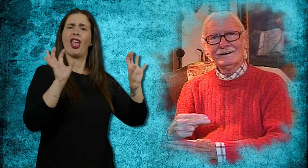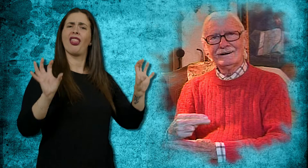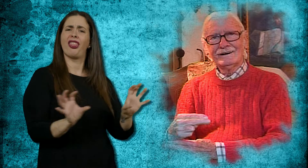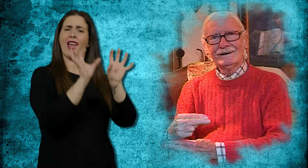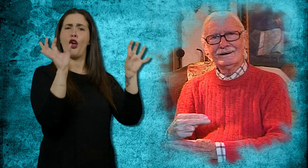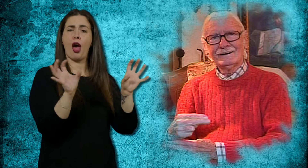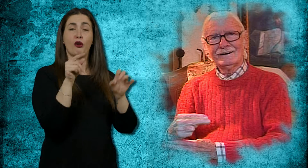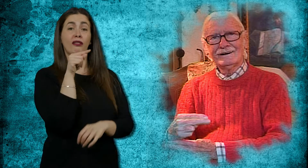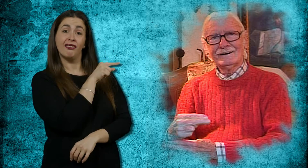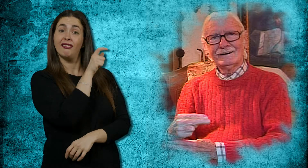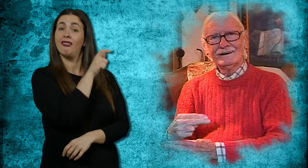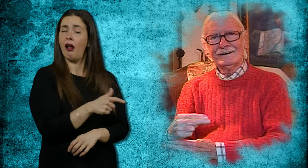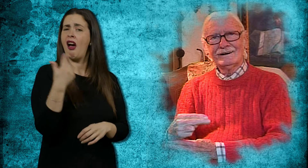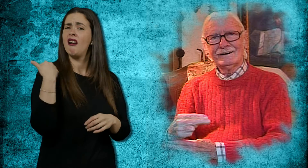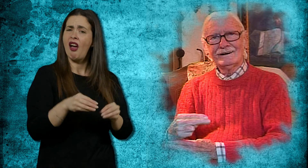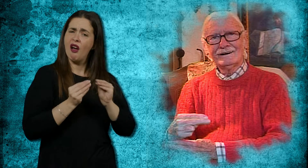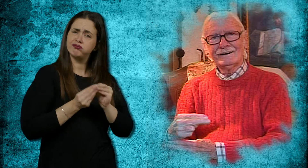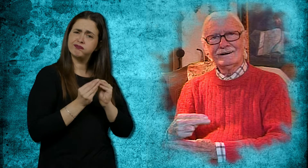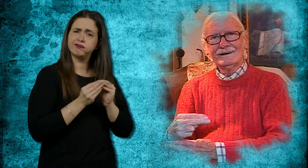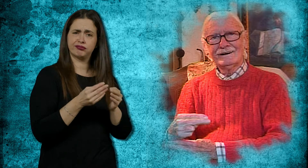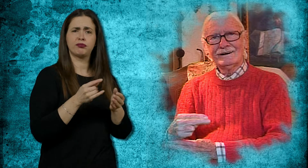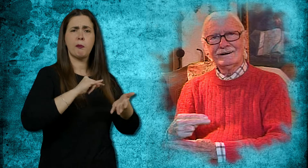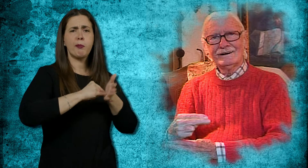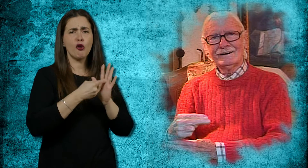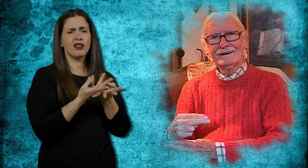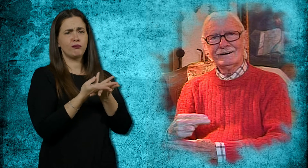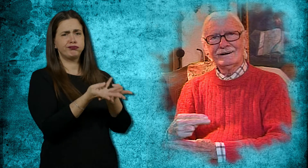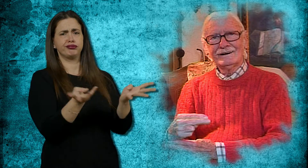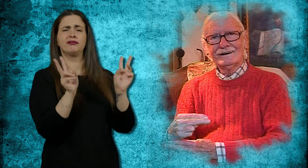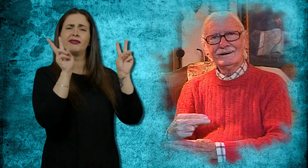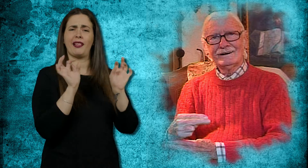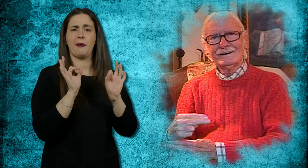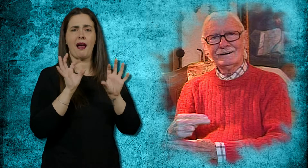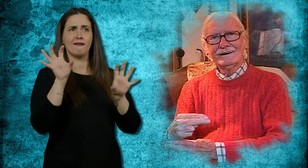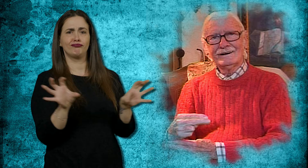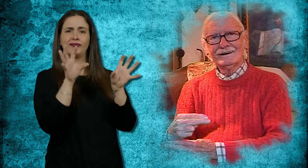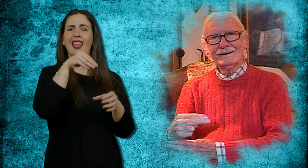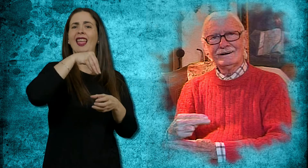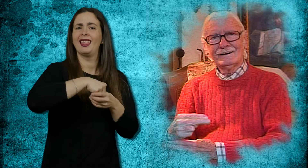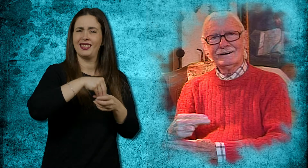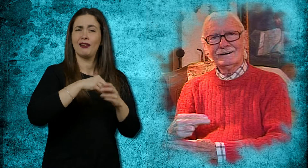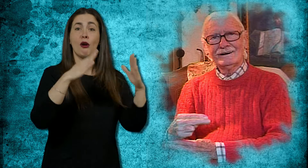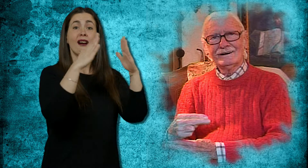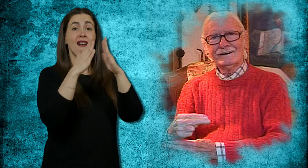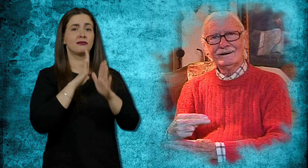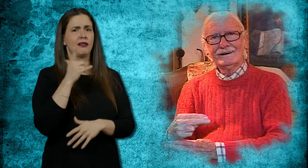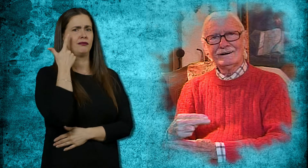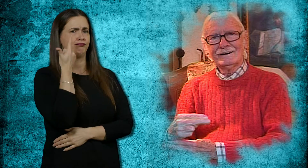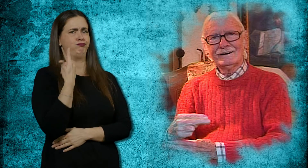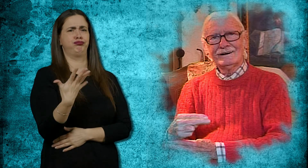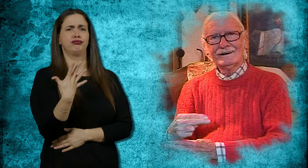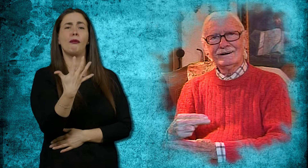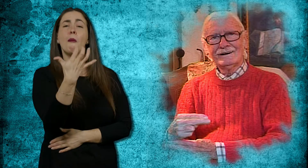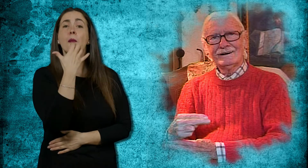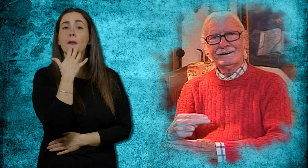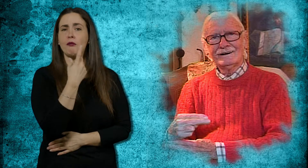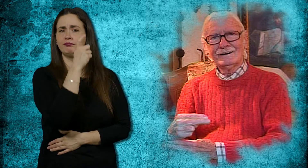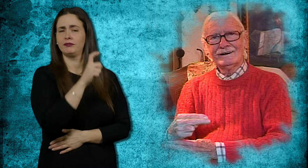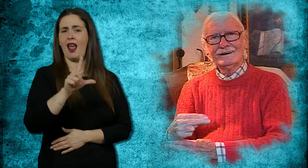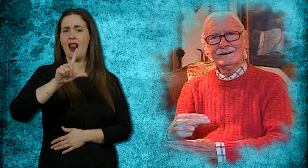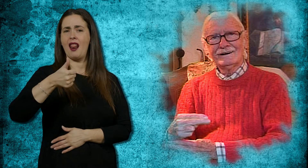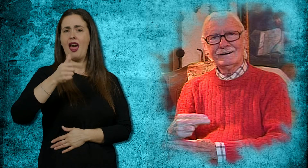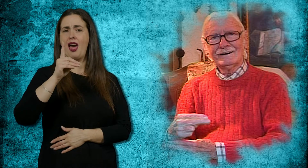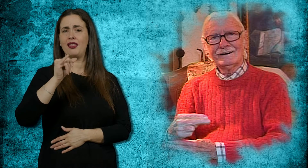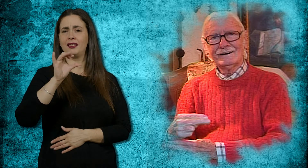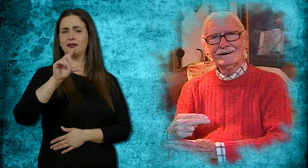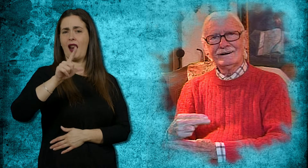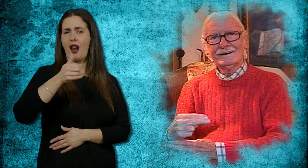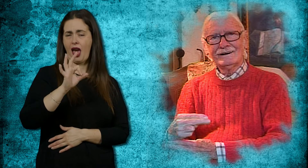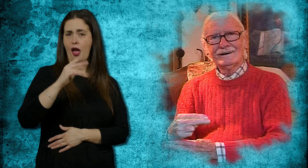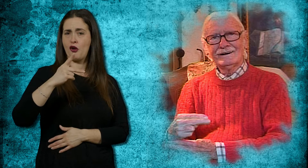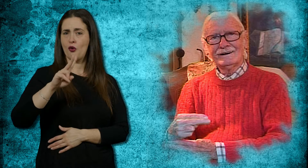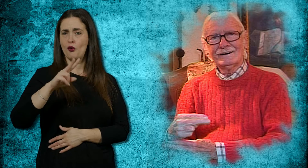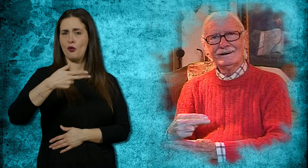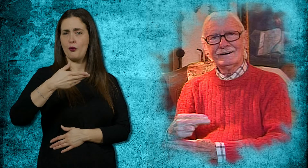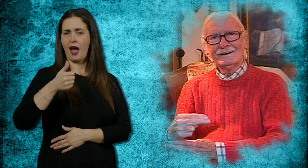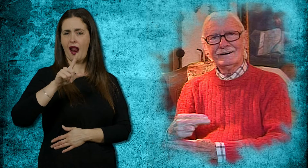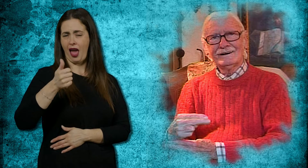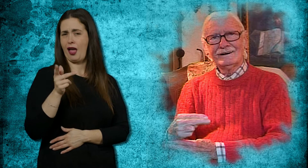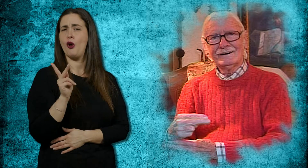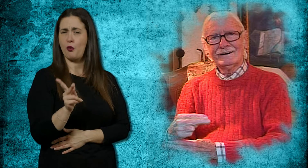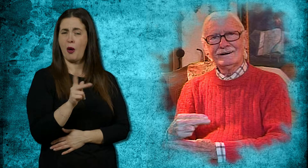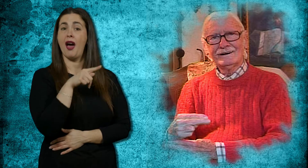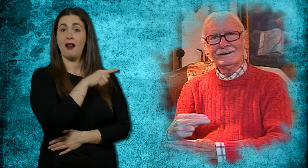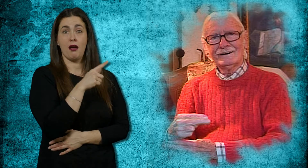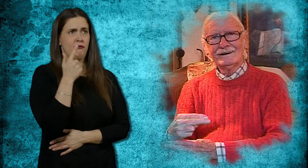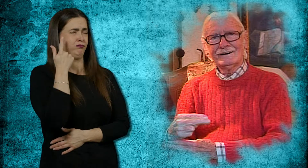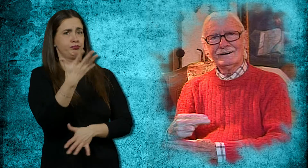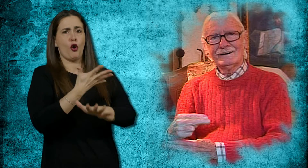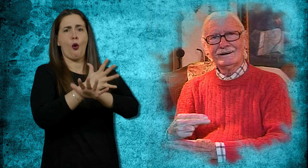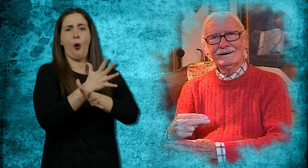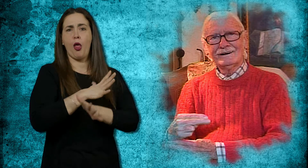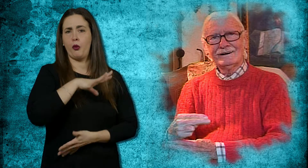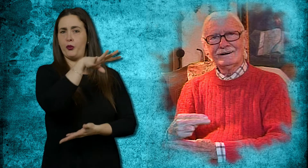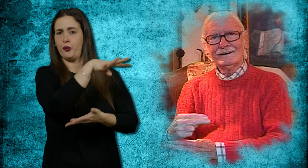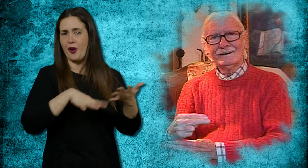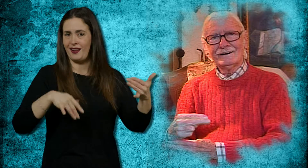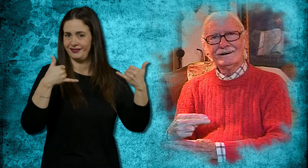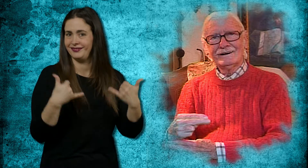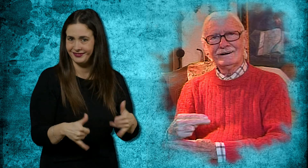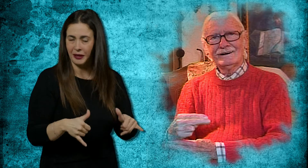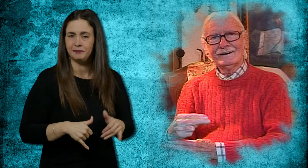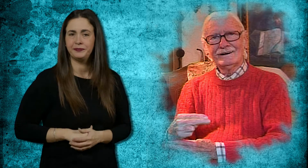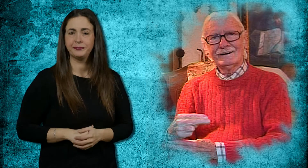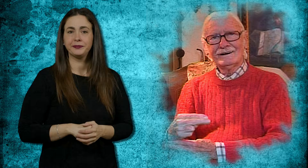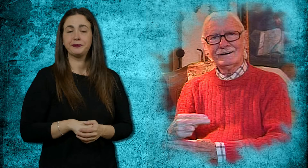En qualitat de decorador, va realitzar projectes d'interiorisme en cases de famosos, per exemple, a la de Ladislao Kubala.